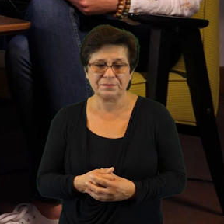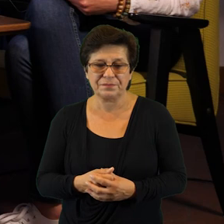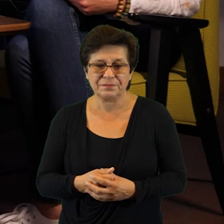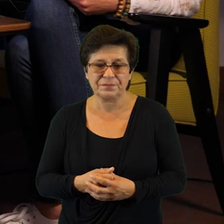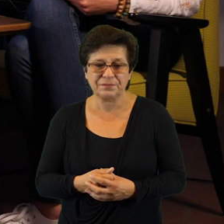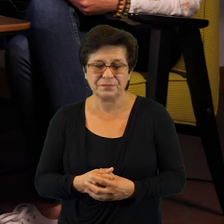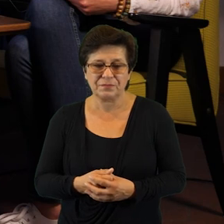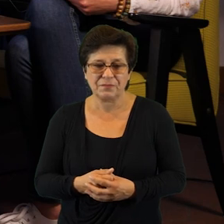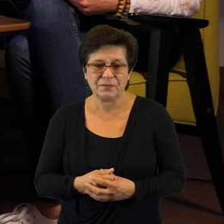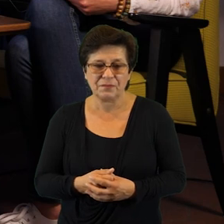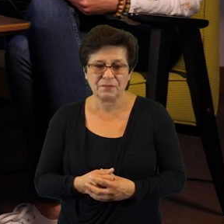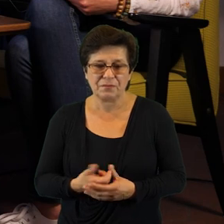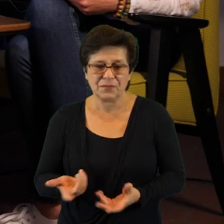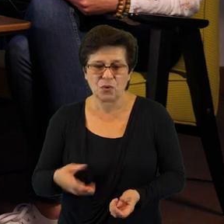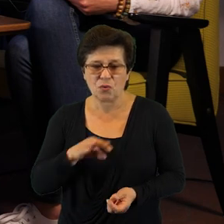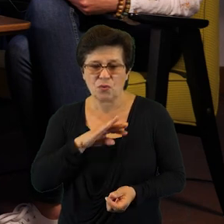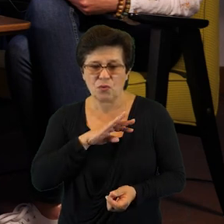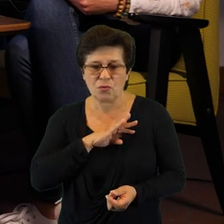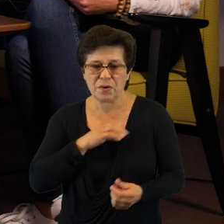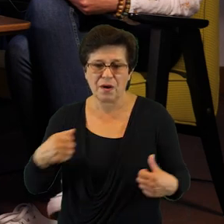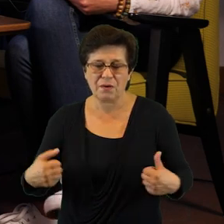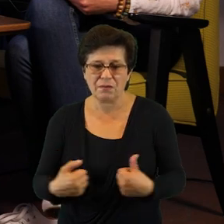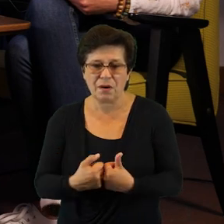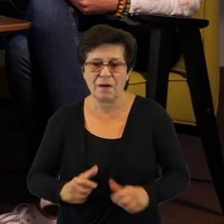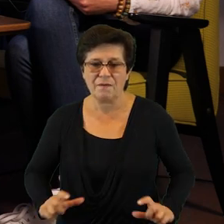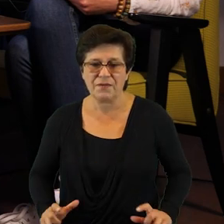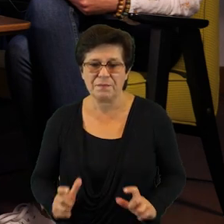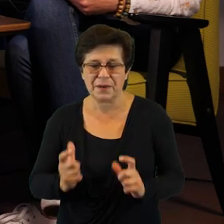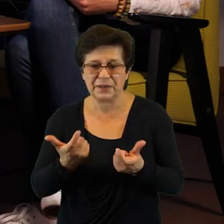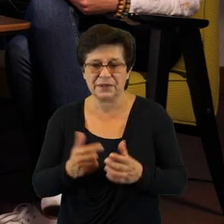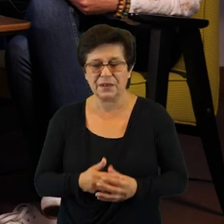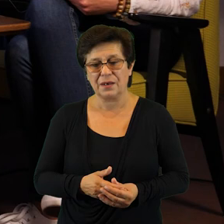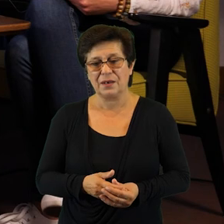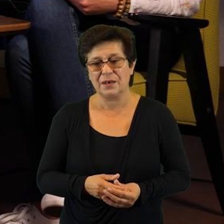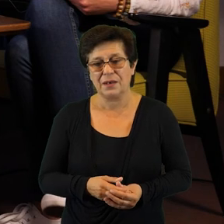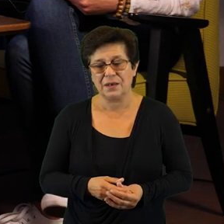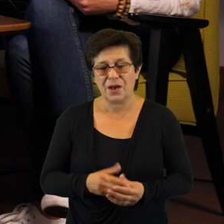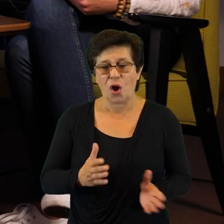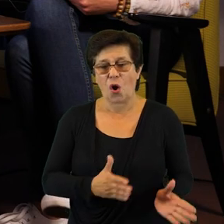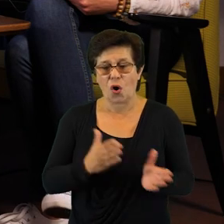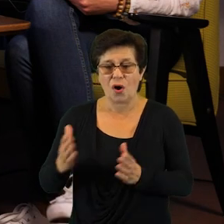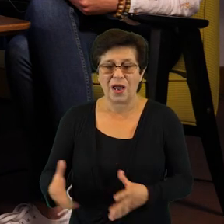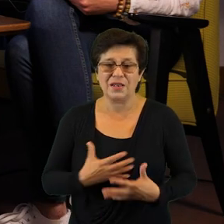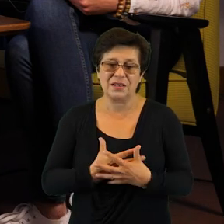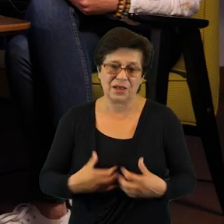ginie w wypadku samochodowym. Niestety znowu mamy kolejny dramat, już finalny,